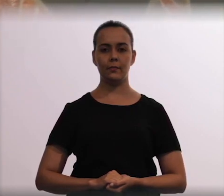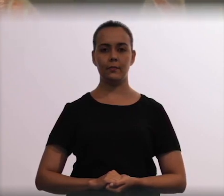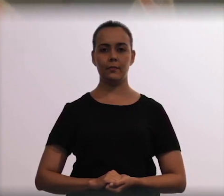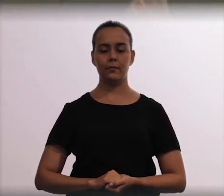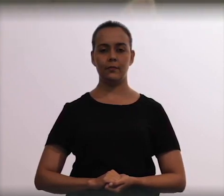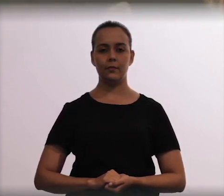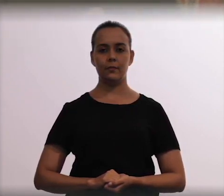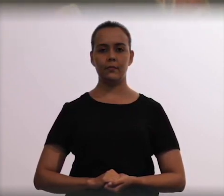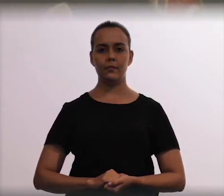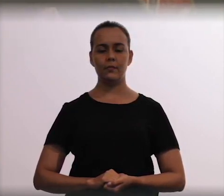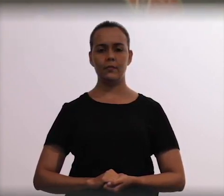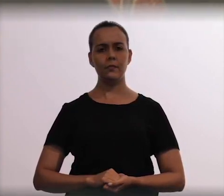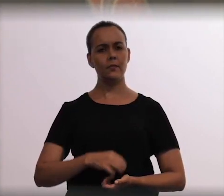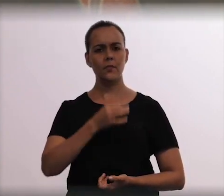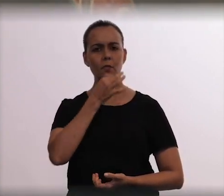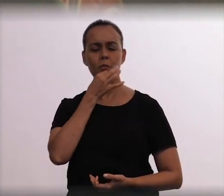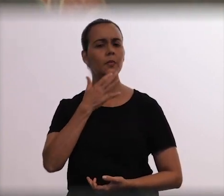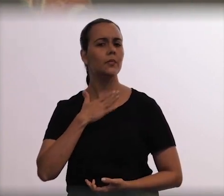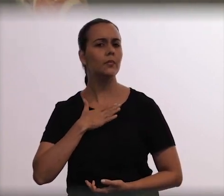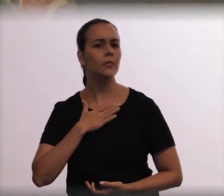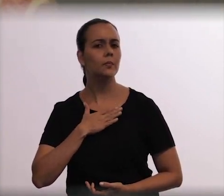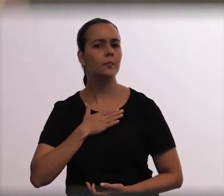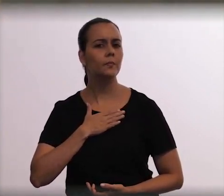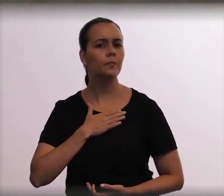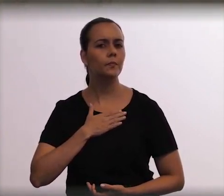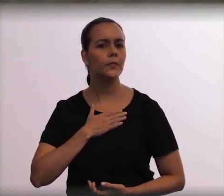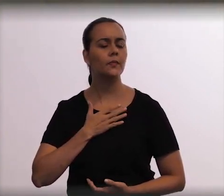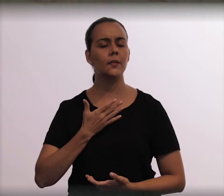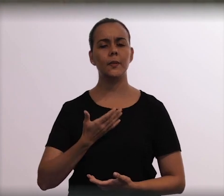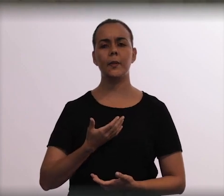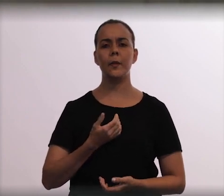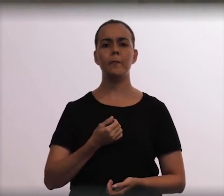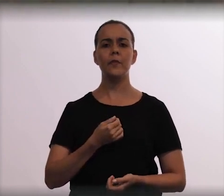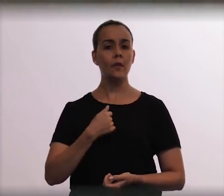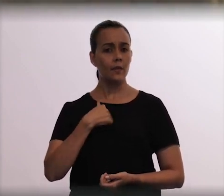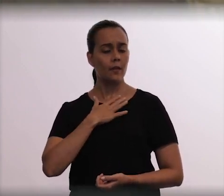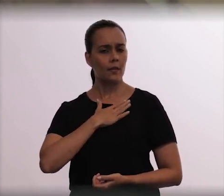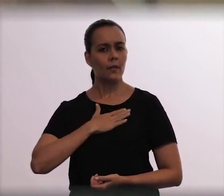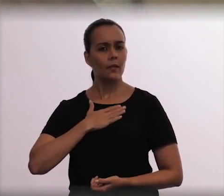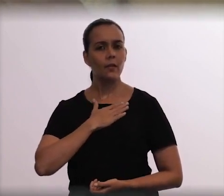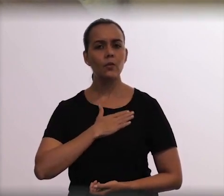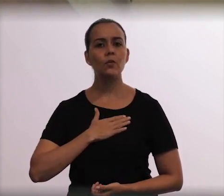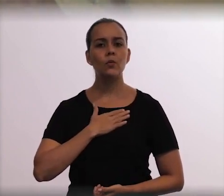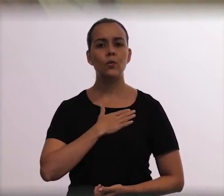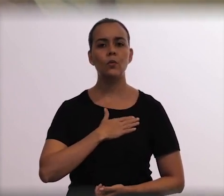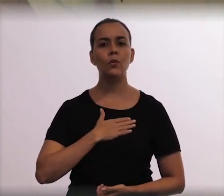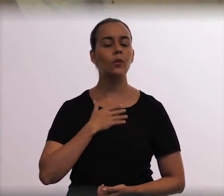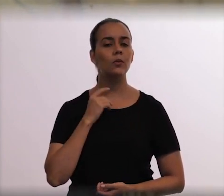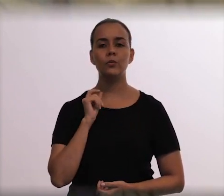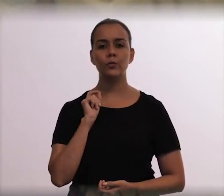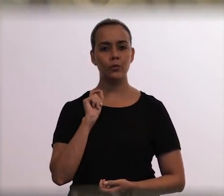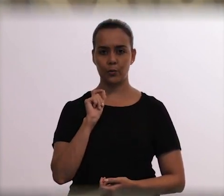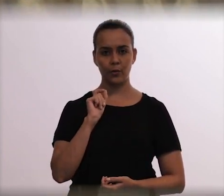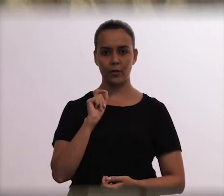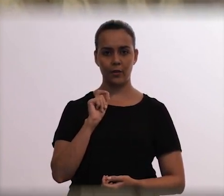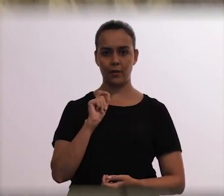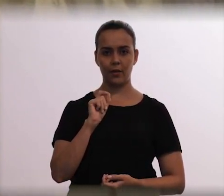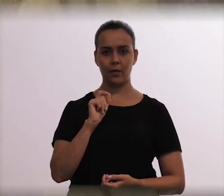E eu acho que tem uma coisa que eu gosto muito, que é um termo que chama inconsciência de classe.